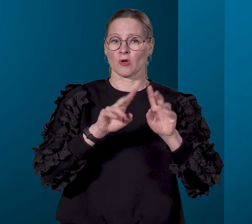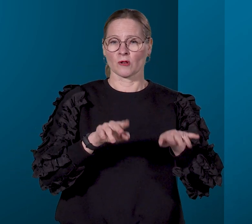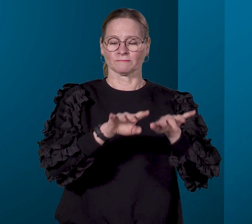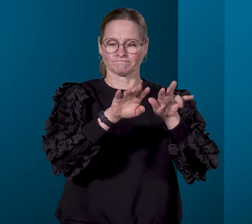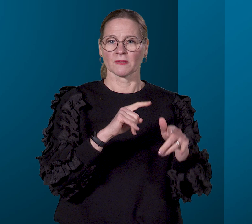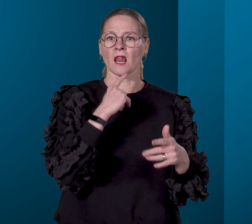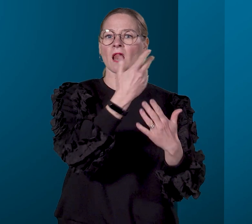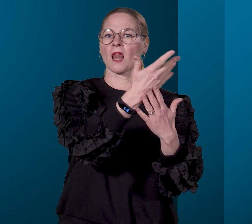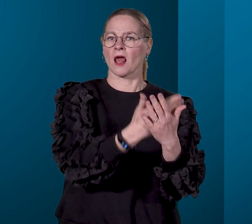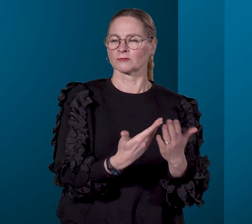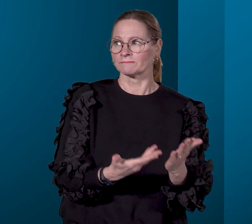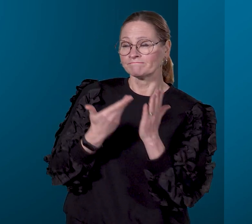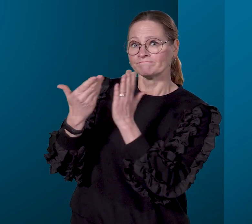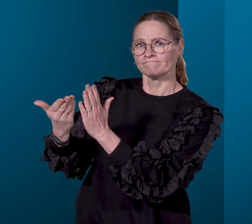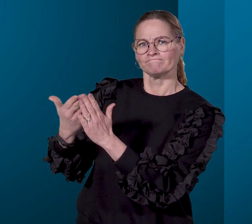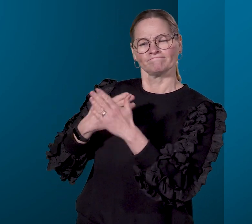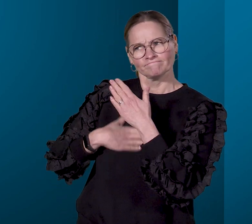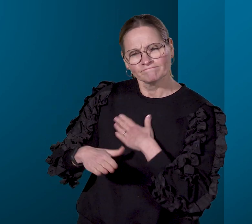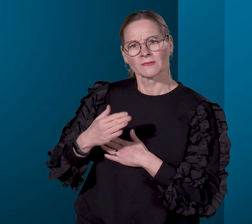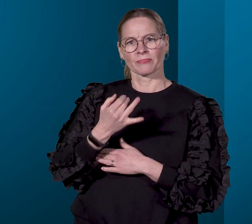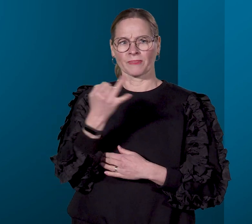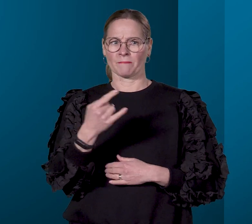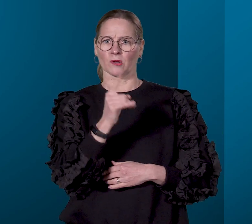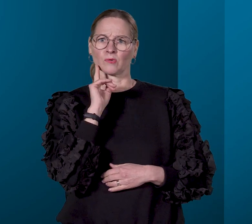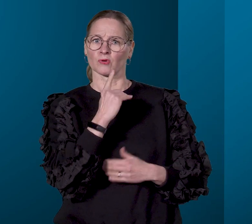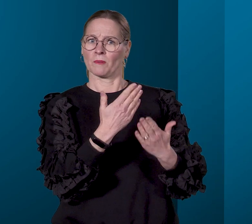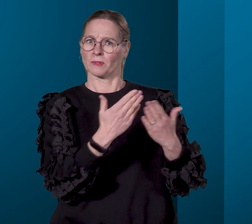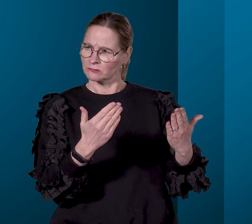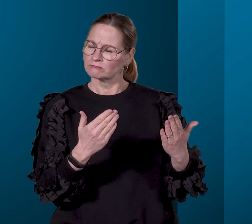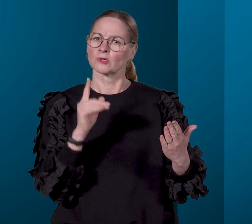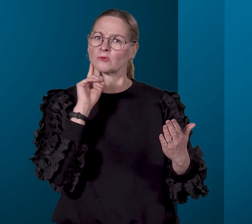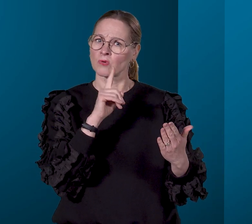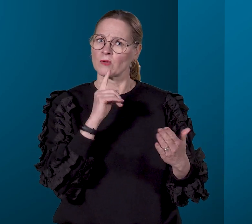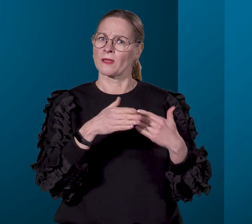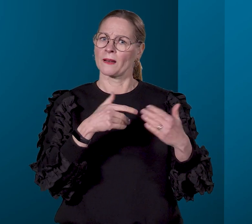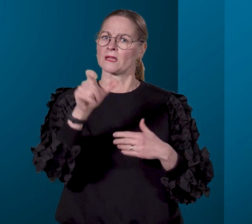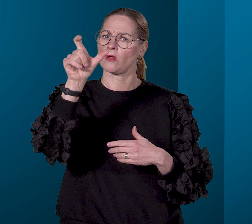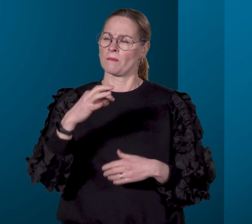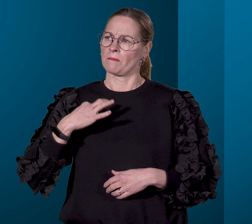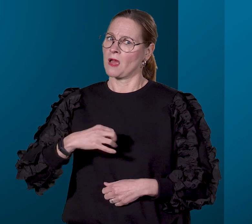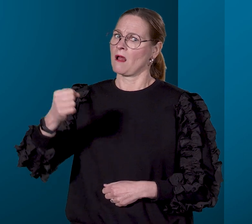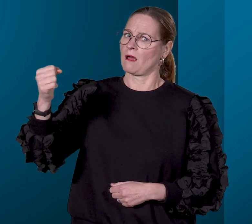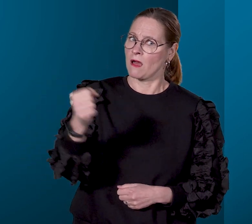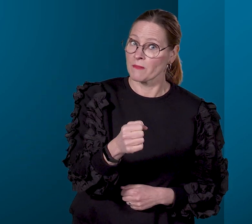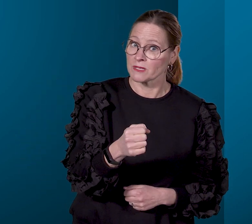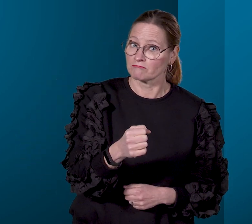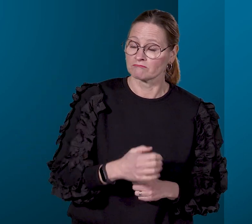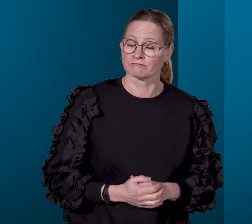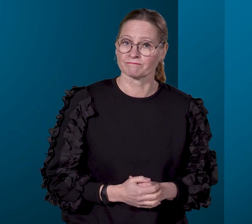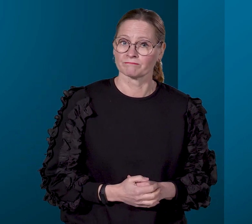ovat lähestyneet liittoa lausunnolla, jossa ehdotetaan kuuron henkilön palkkaamista - Tampereen kuurojen museolle.